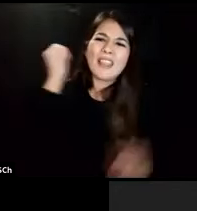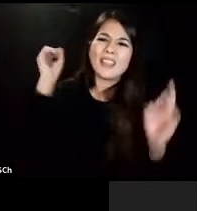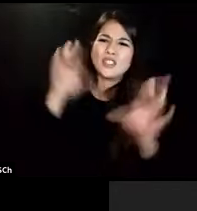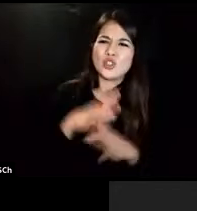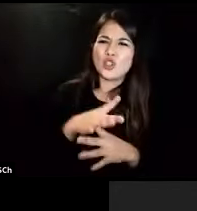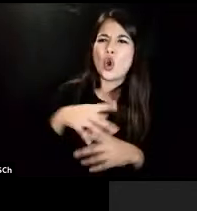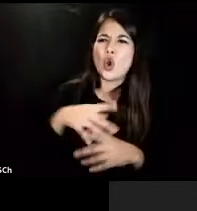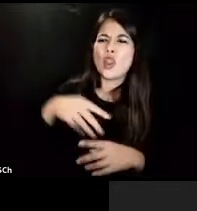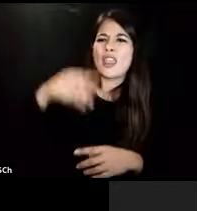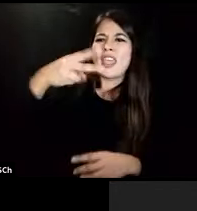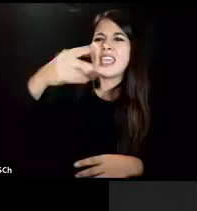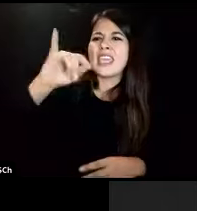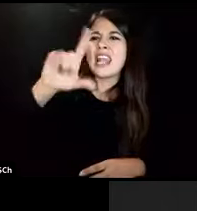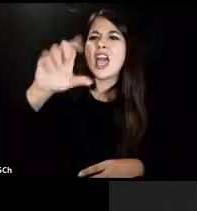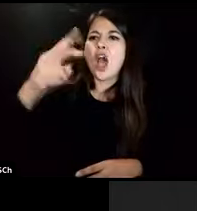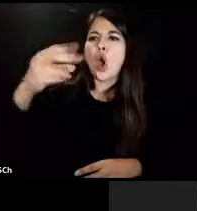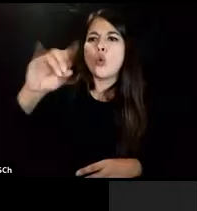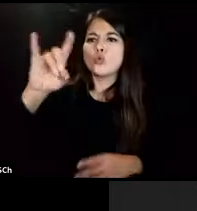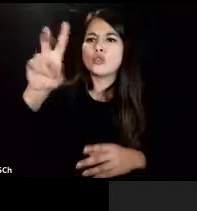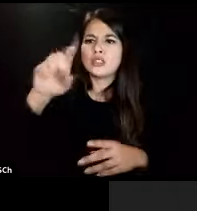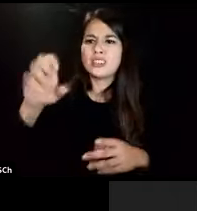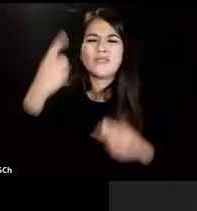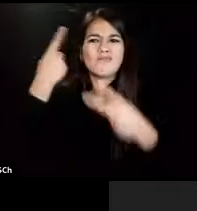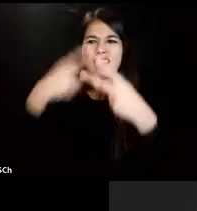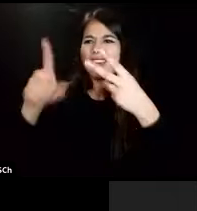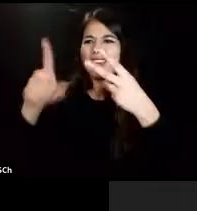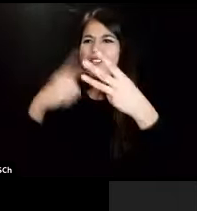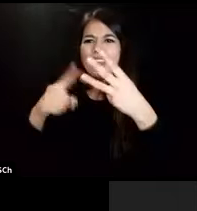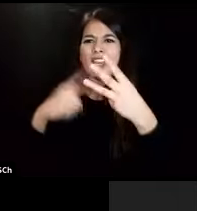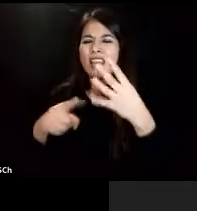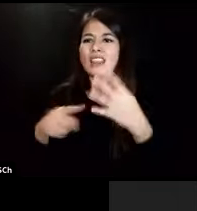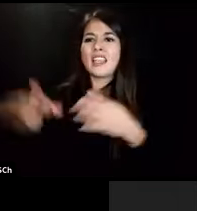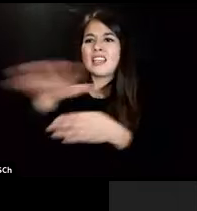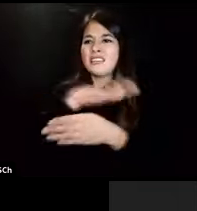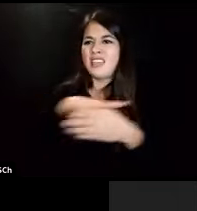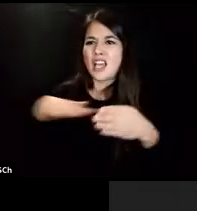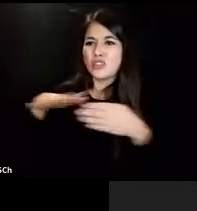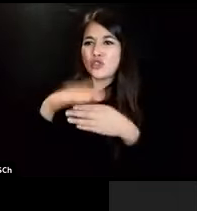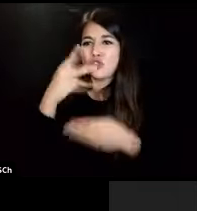de Margaret Atwood, hay muchísimos casos. Entonces para ir terminando